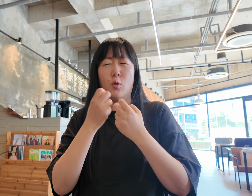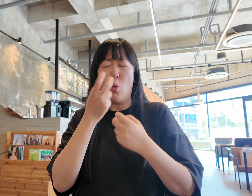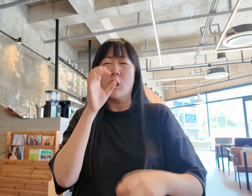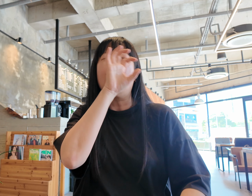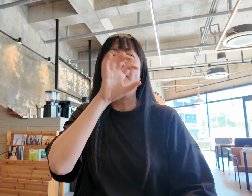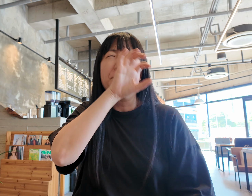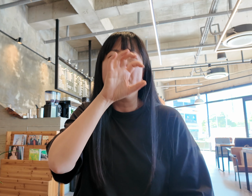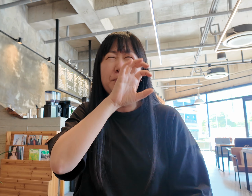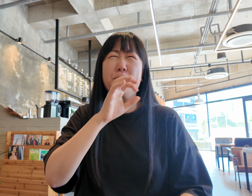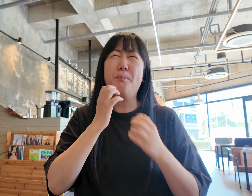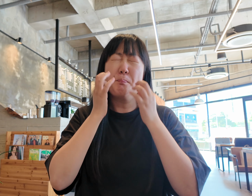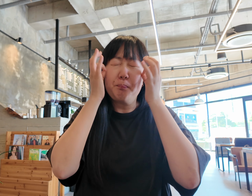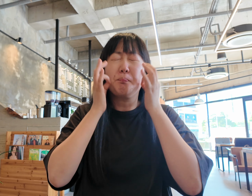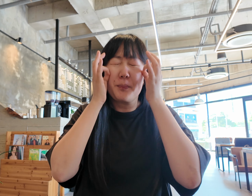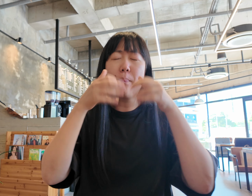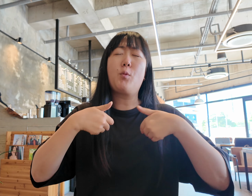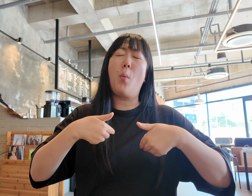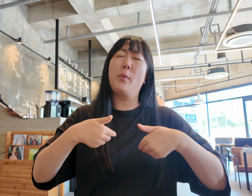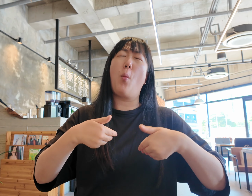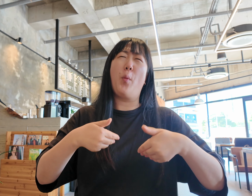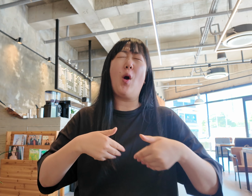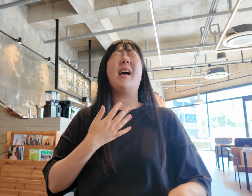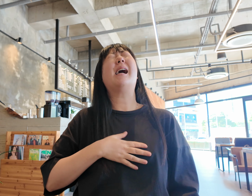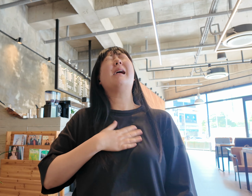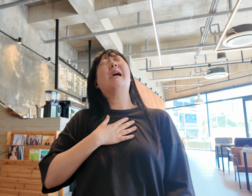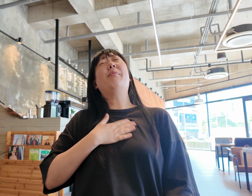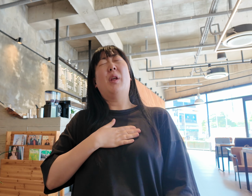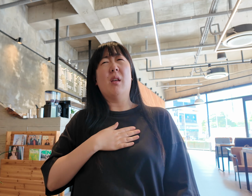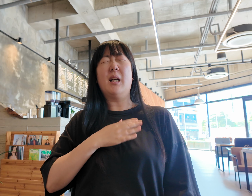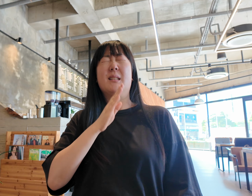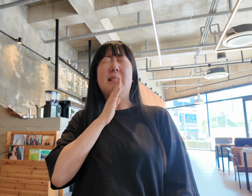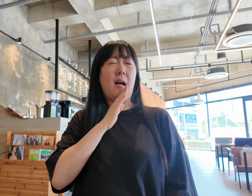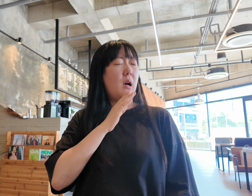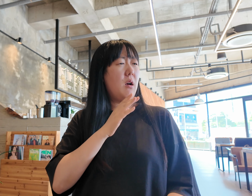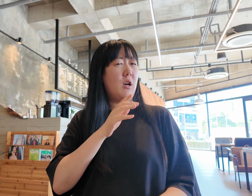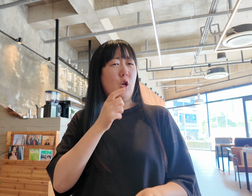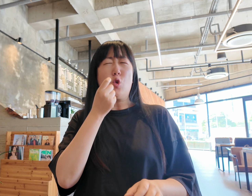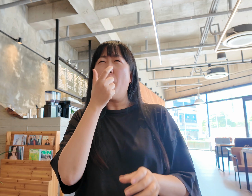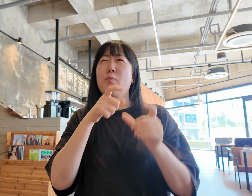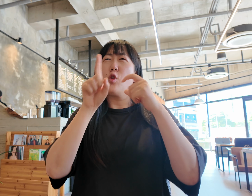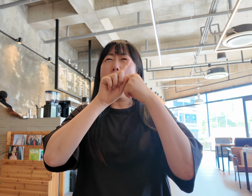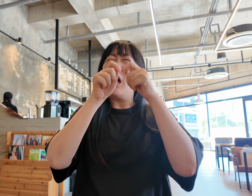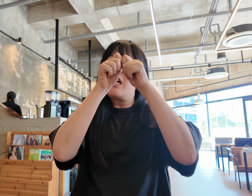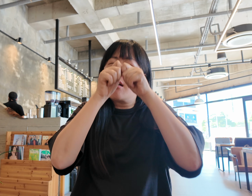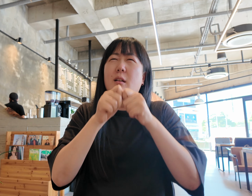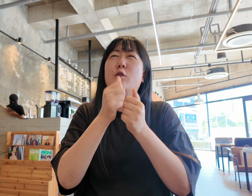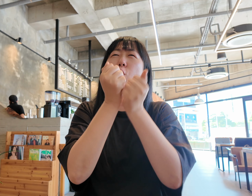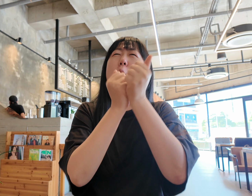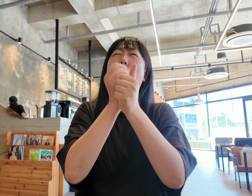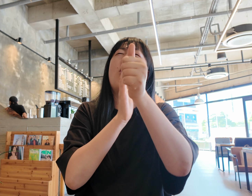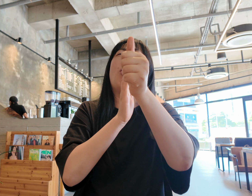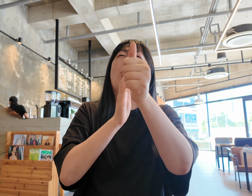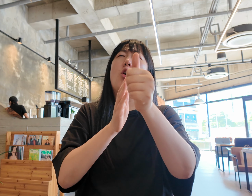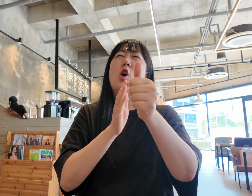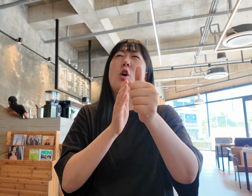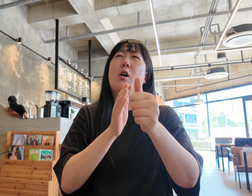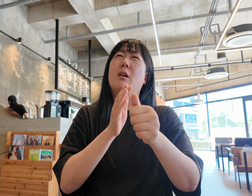practicar y trabajar duro. Pero, ¿por qué no lo explicas con más detalle?